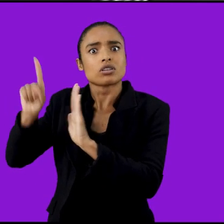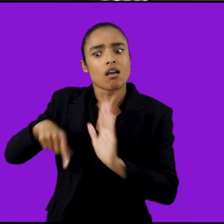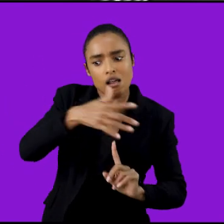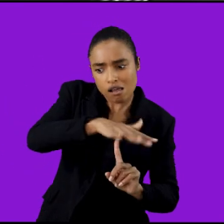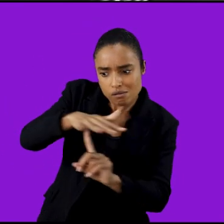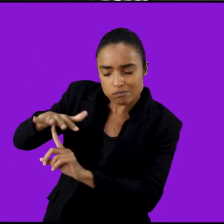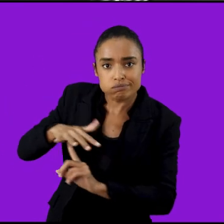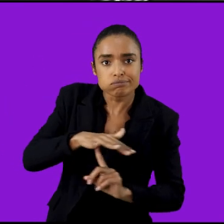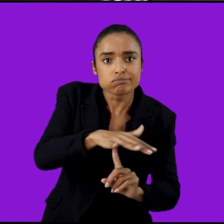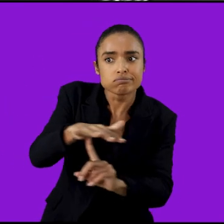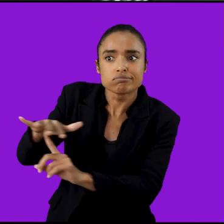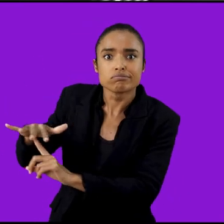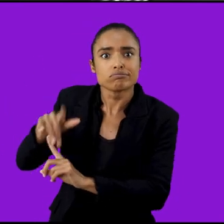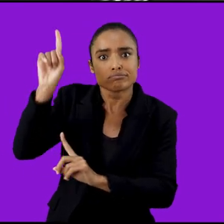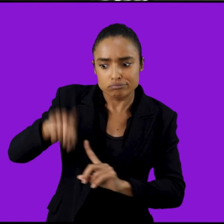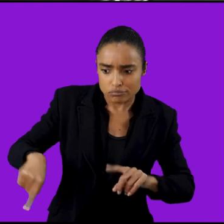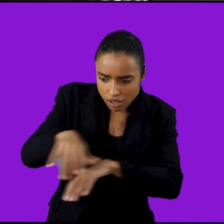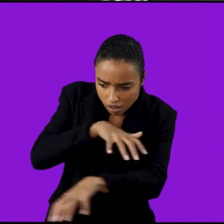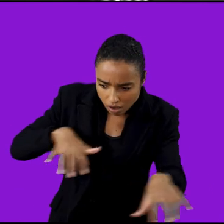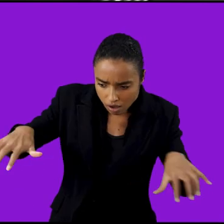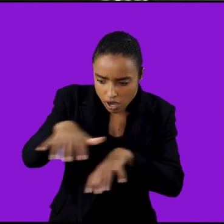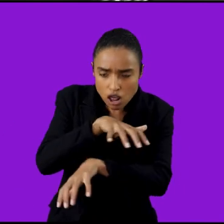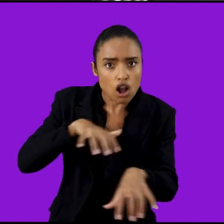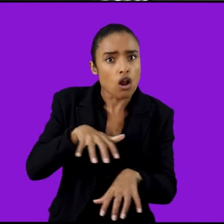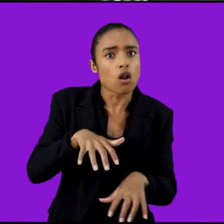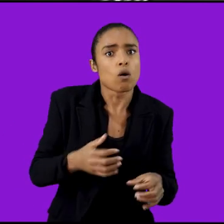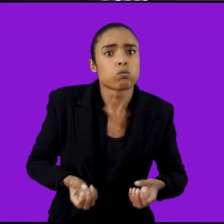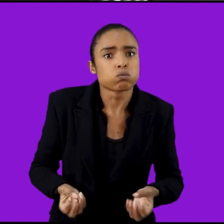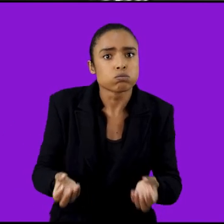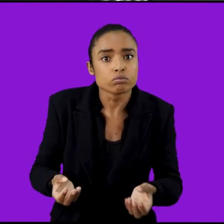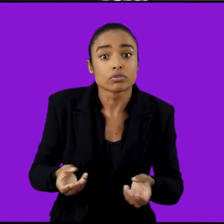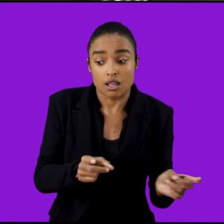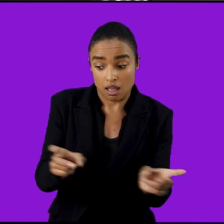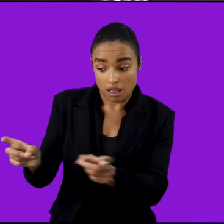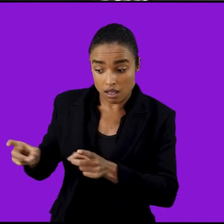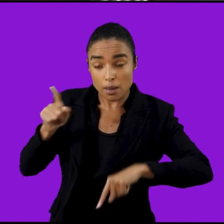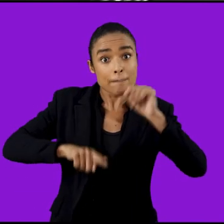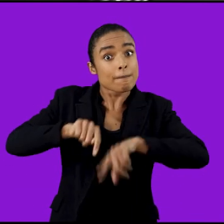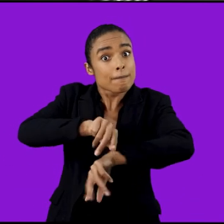foram responsáveis por uma revolução na forma de se produzir e comercializar sobretudo